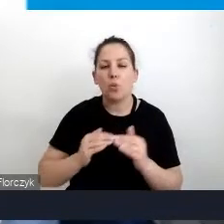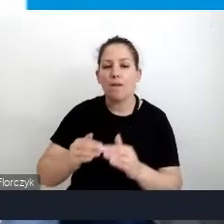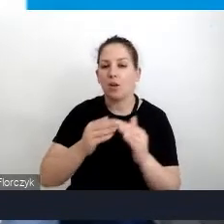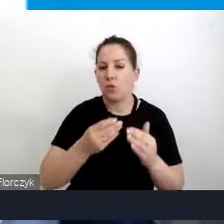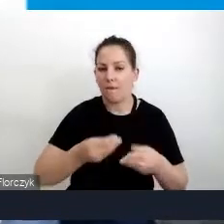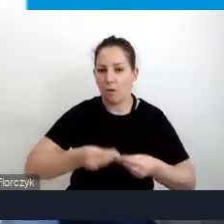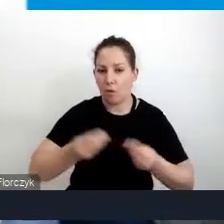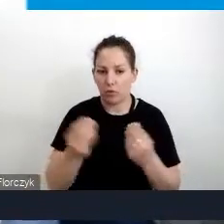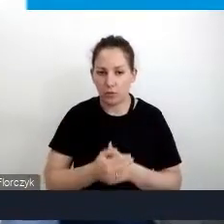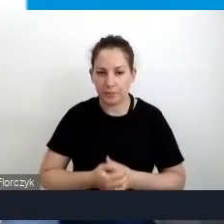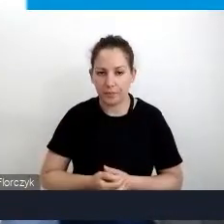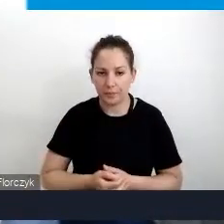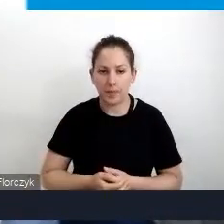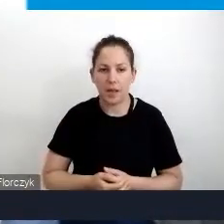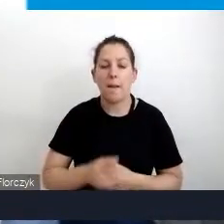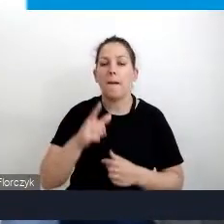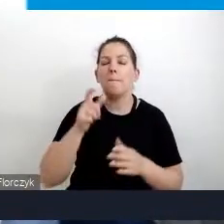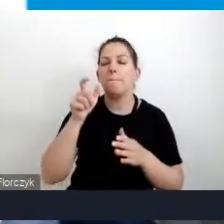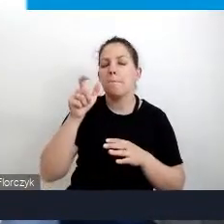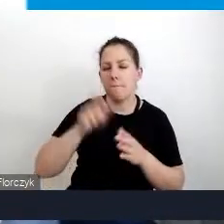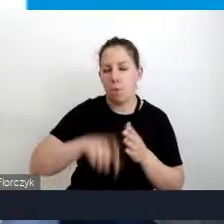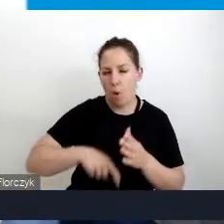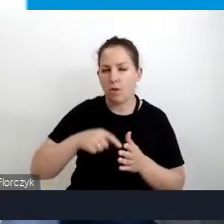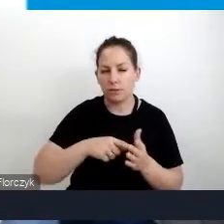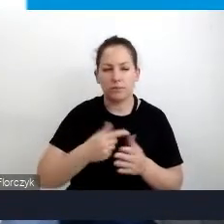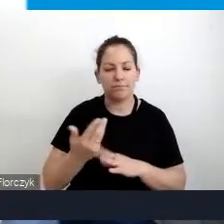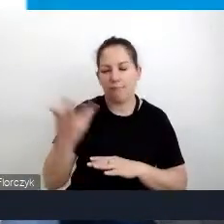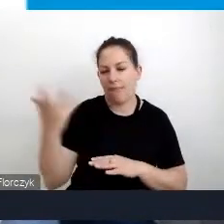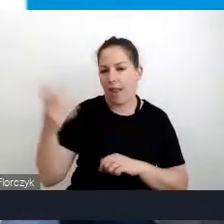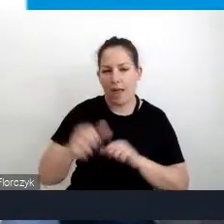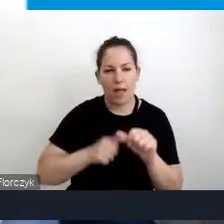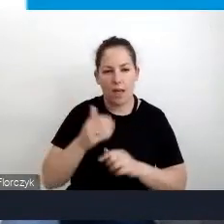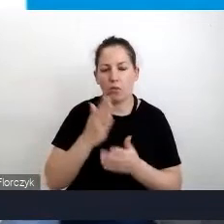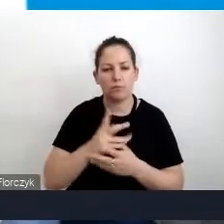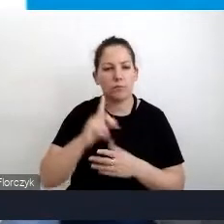to Płock od wielu, wielu lat stawia sobie za główny cel